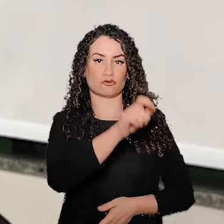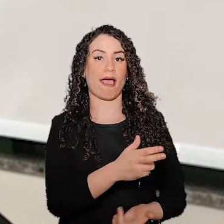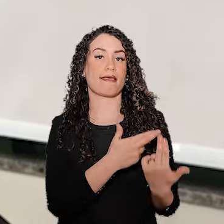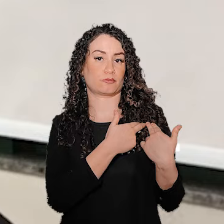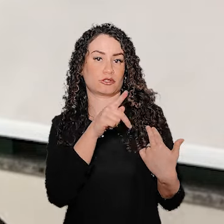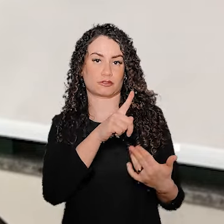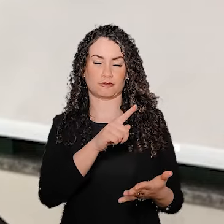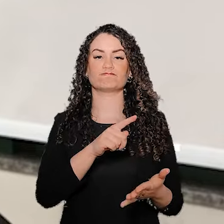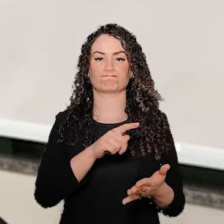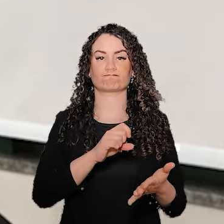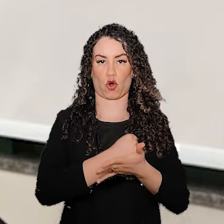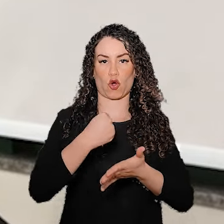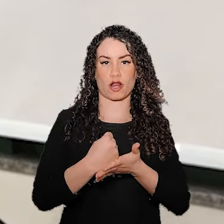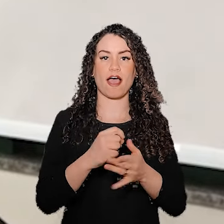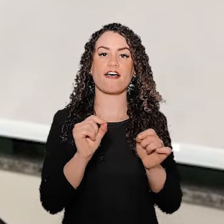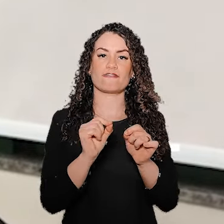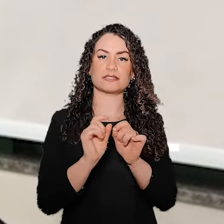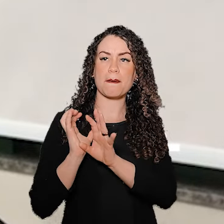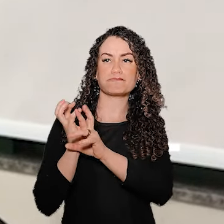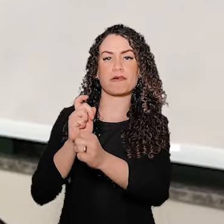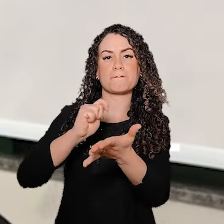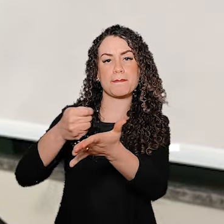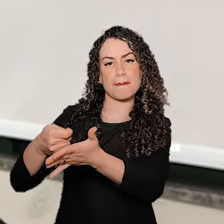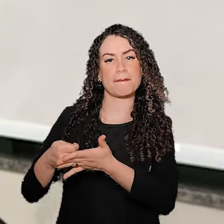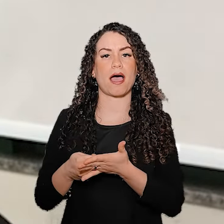a efetuar o pagamento de todas as verbas rescisórias, ou seja,